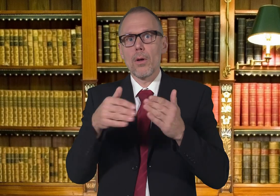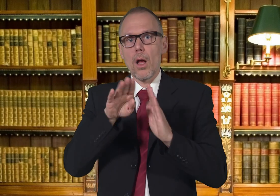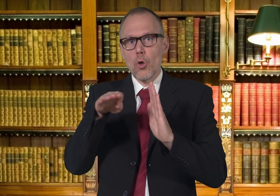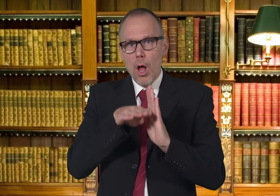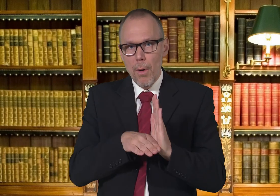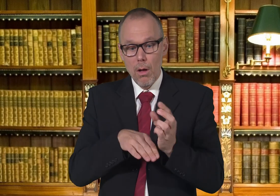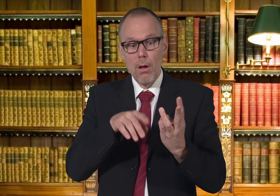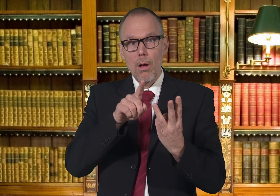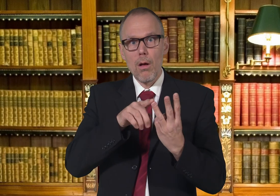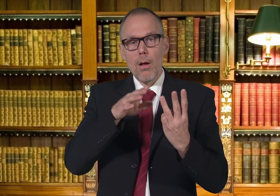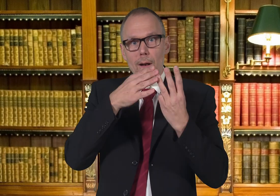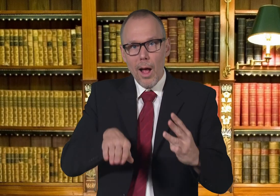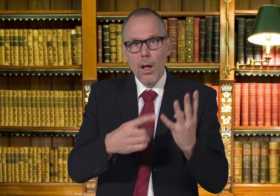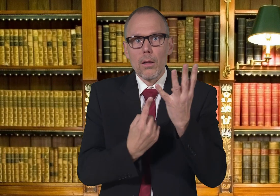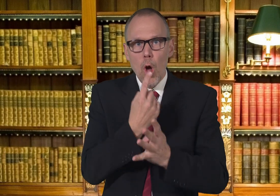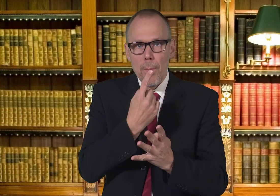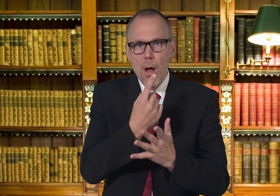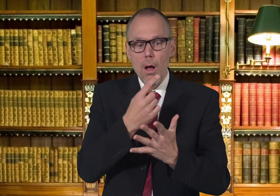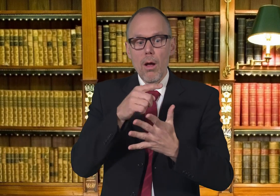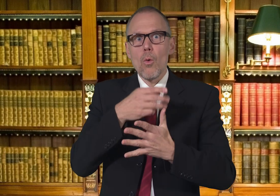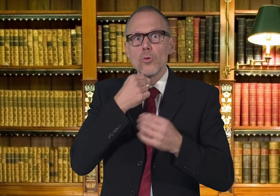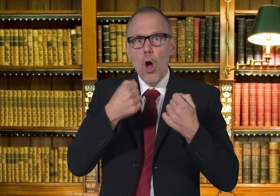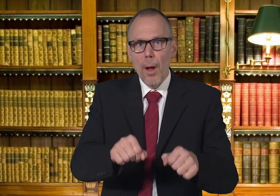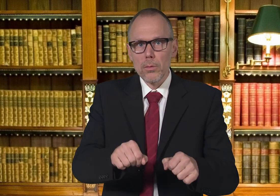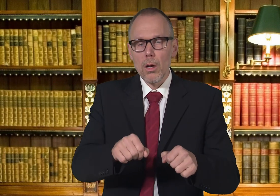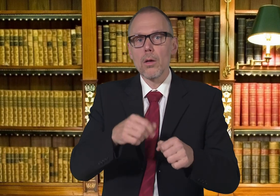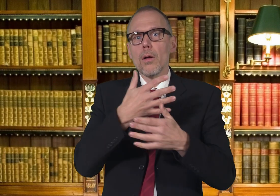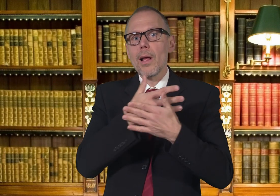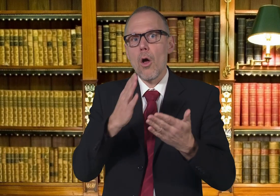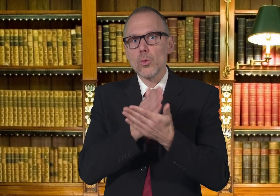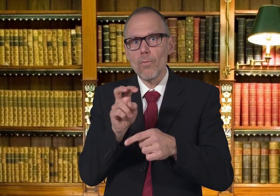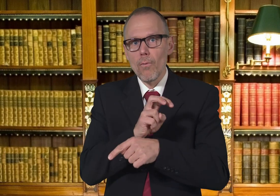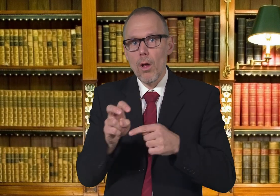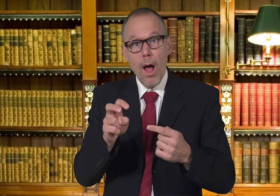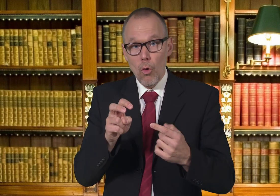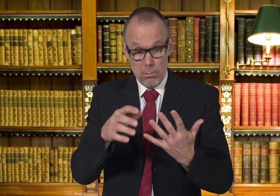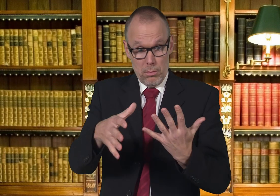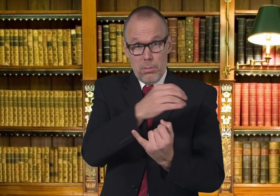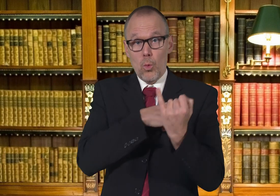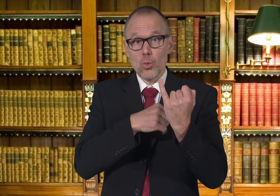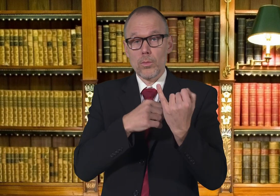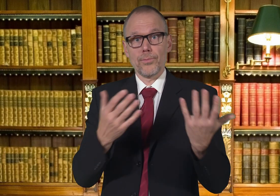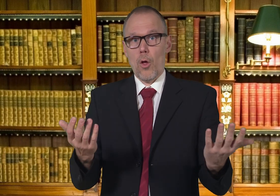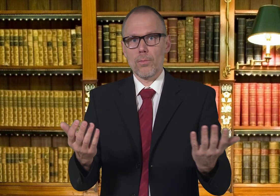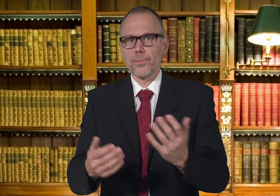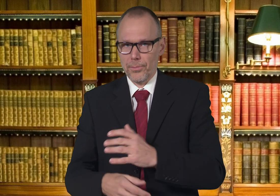viittomakielisine lastenohjelmineen, puhumattakaan leiritoiminnasta, - nuorisotoiminnasta tai edunvalvontatyöstä.